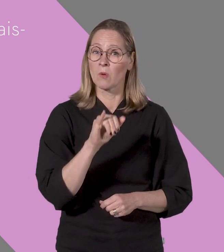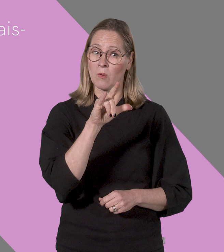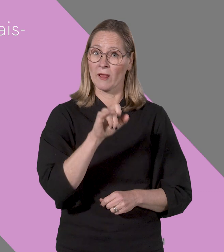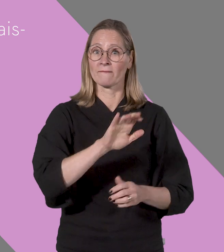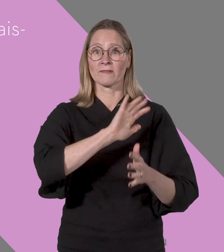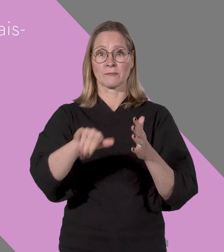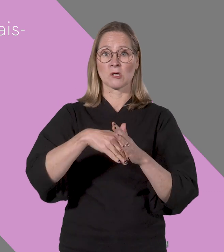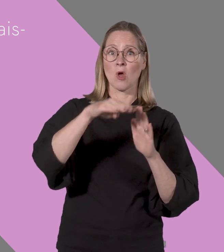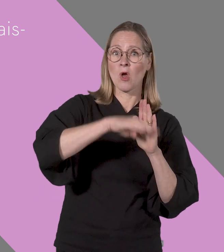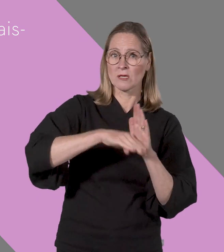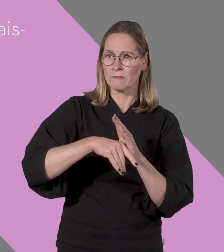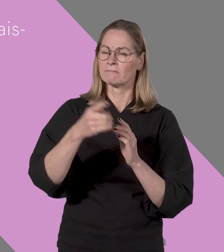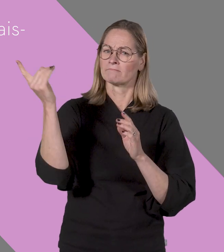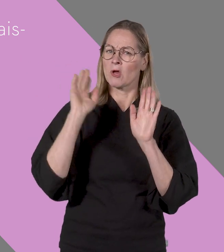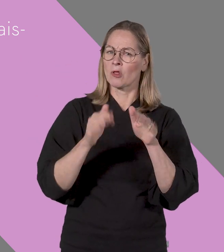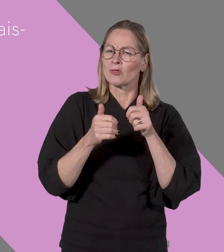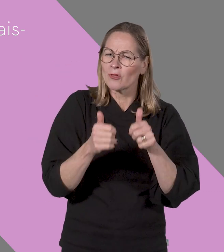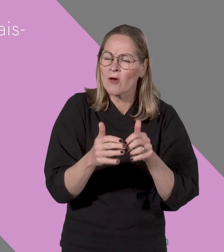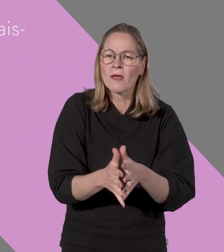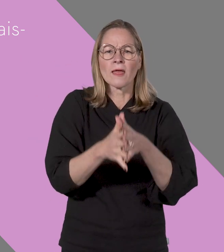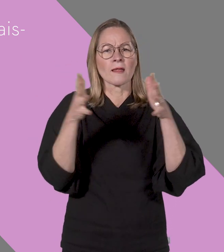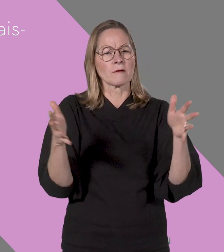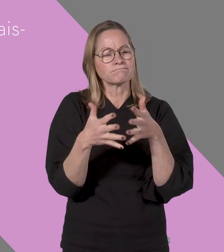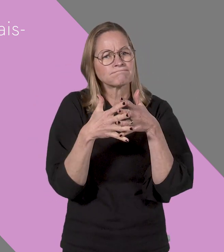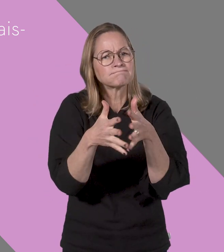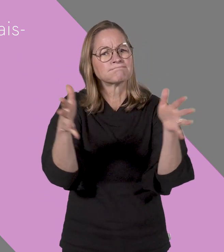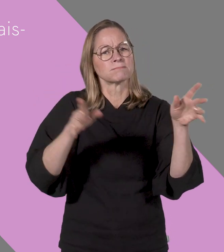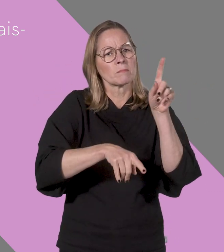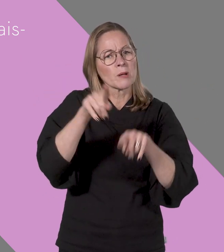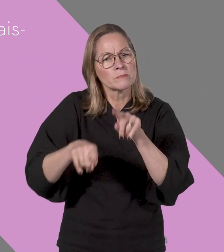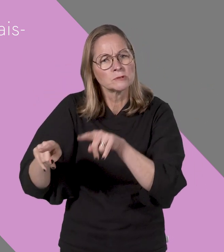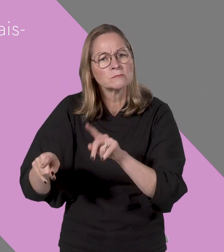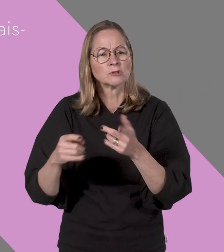Ylen viittomakielisiin ohjelmiin toivottiin enemmän monipuolisuutta -